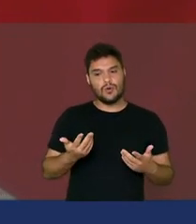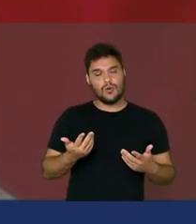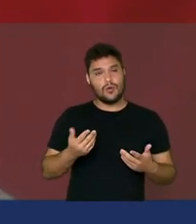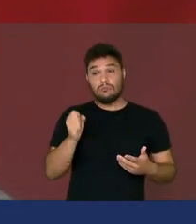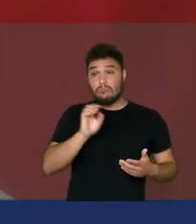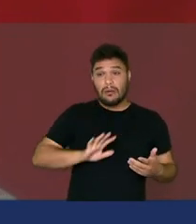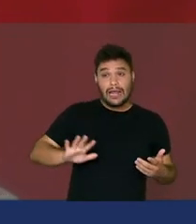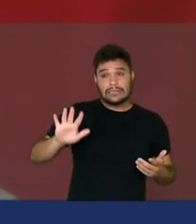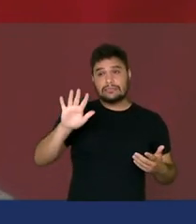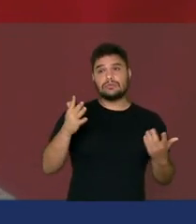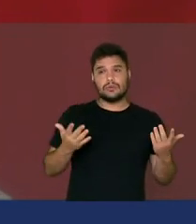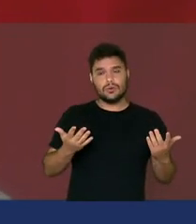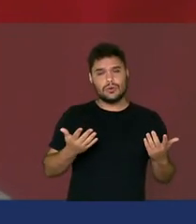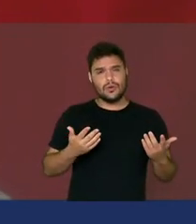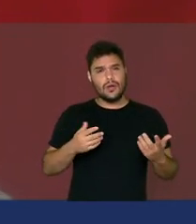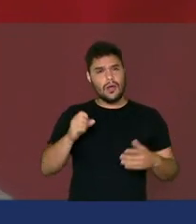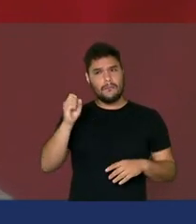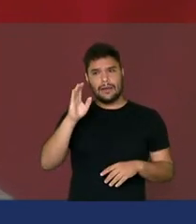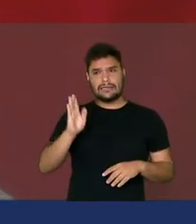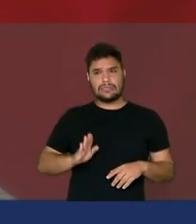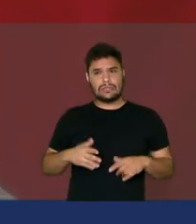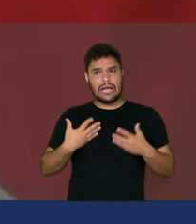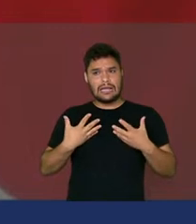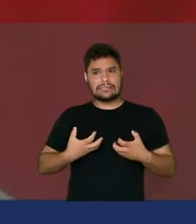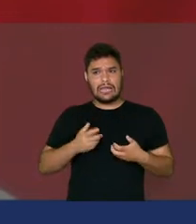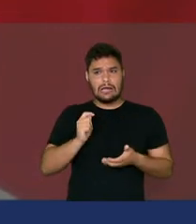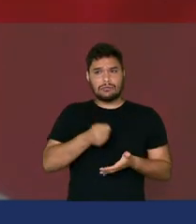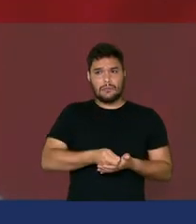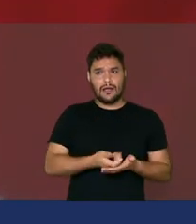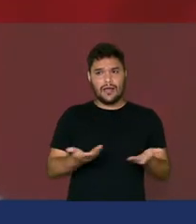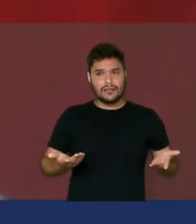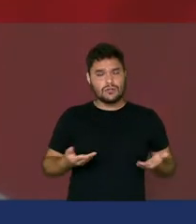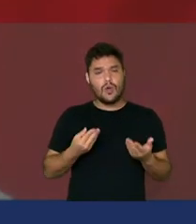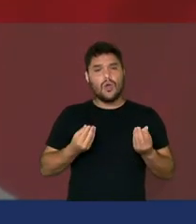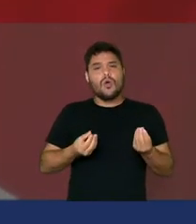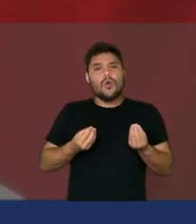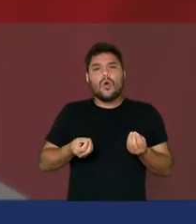MÉDIA, 6,5, 7 REAIS, RIO GRANDE AFORA E BRASIL ADENTRO E A BRASIL NÃO CONSEGUE MAIS PAGO AR ESSA CONTA E COMO